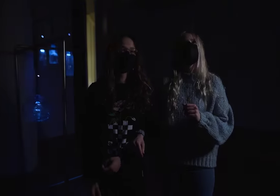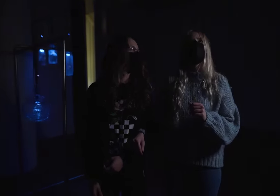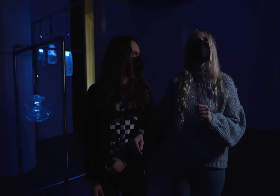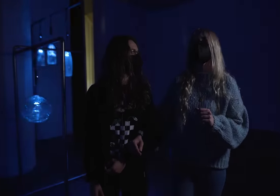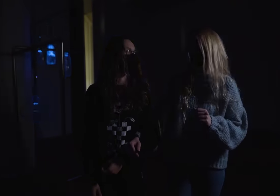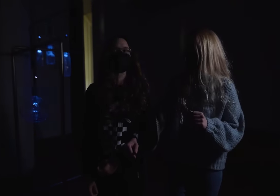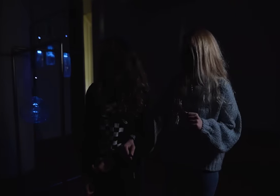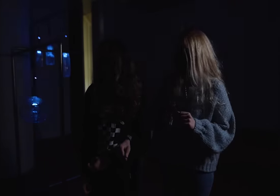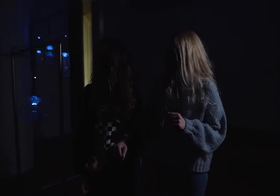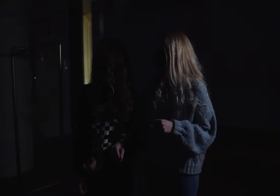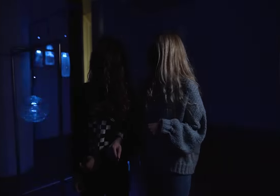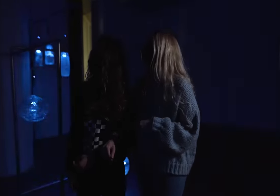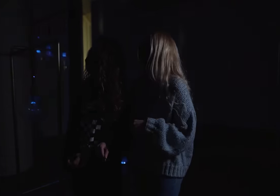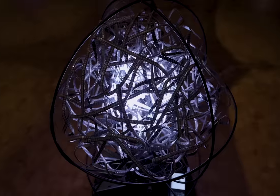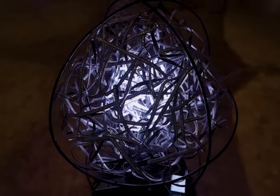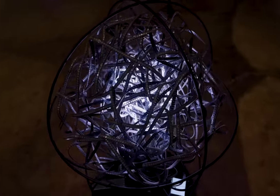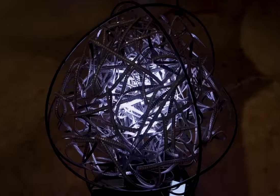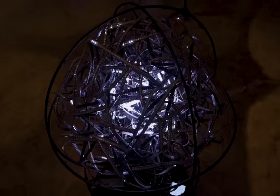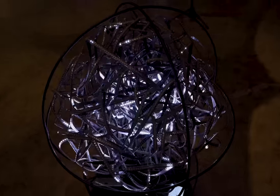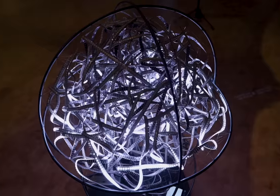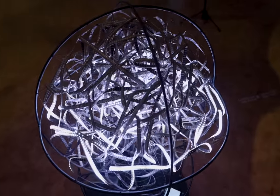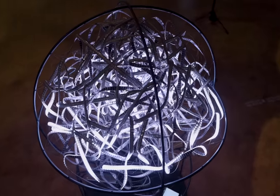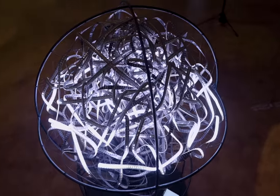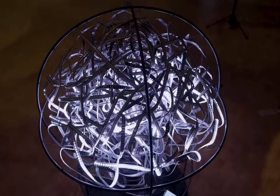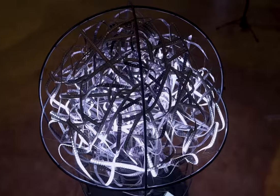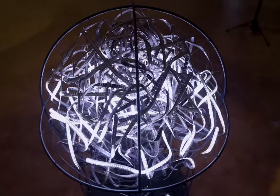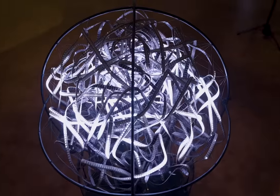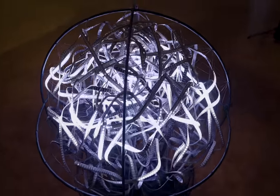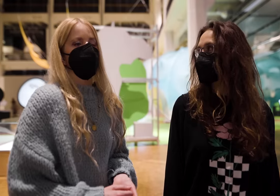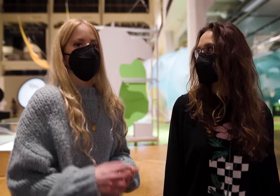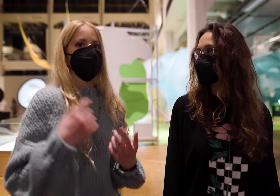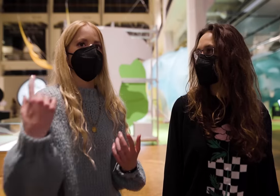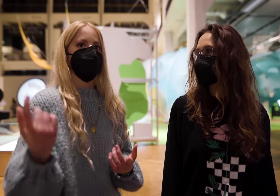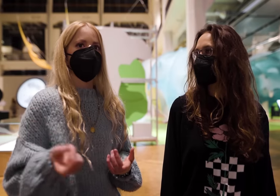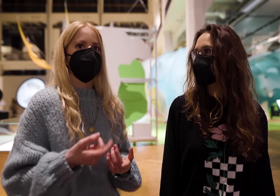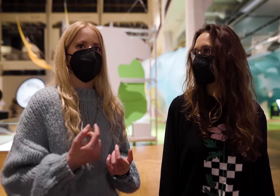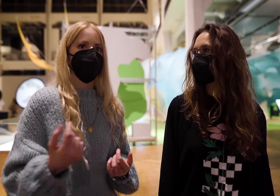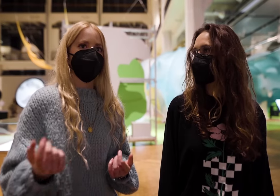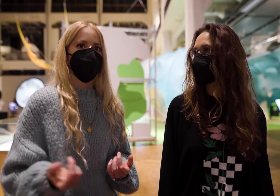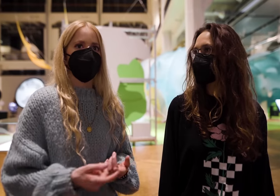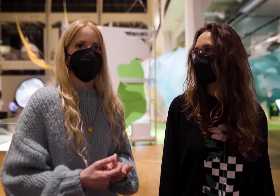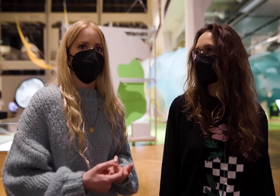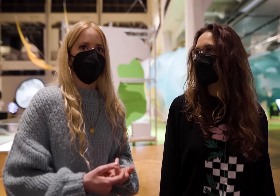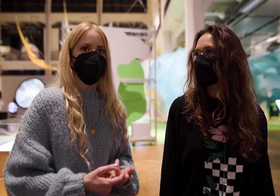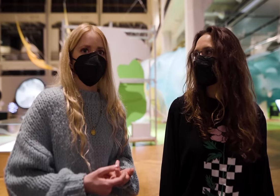So in etwa, ja, kommt hin. (Dynamische Popmusik) Dadurch dass hier ziemlich viel Umgebungslärm ist,